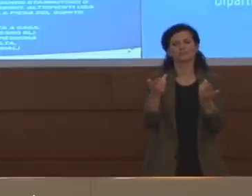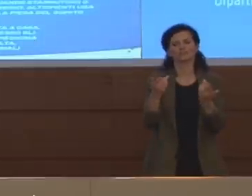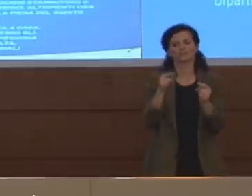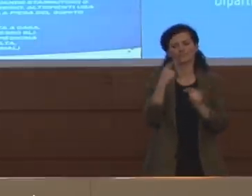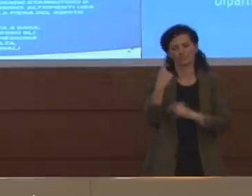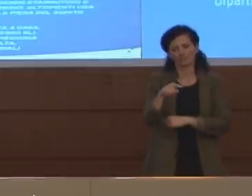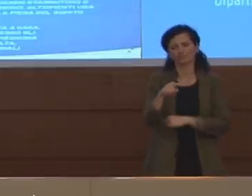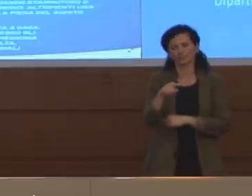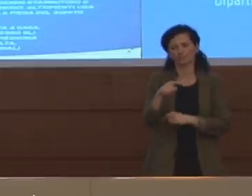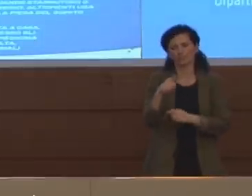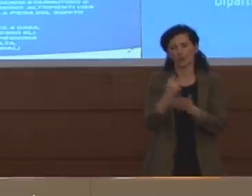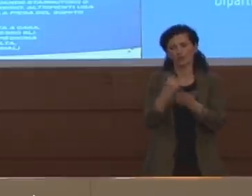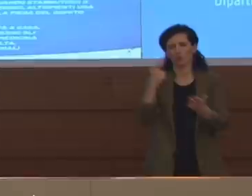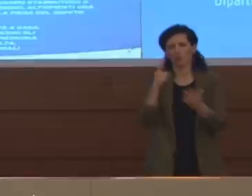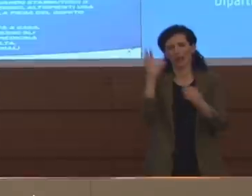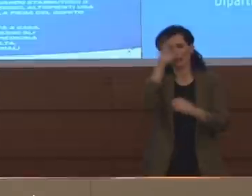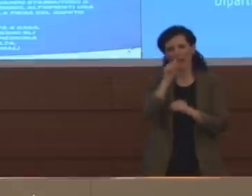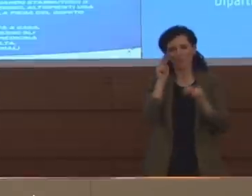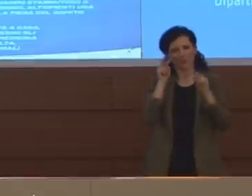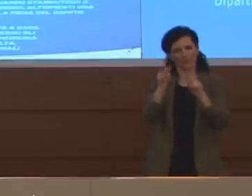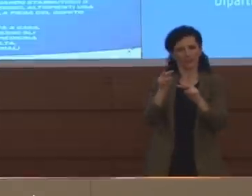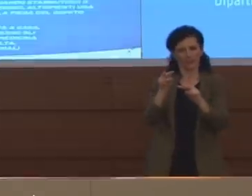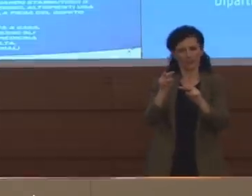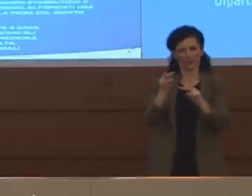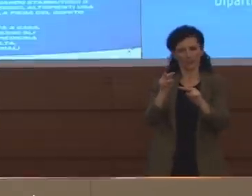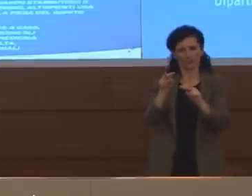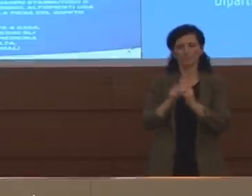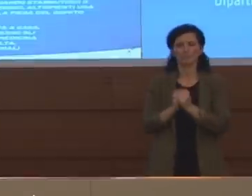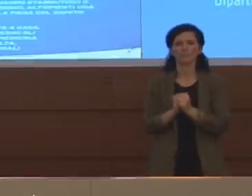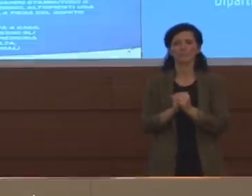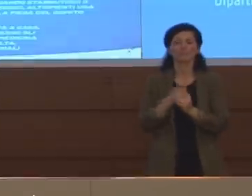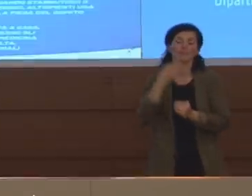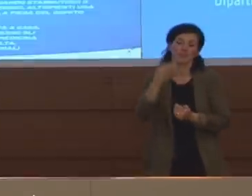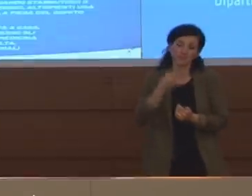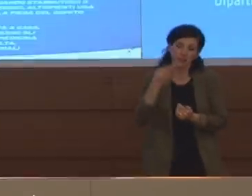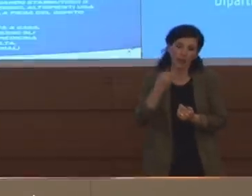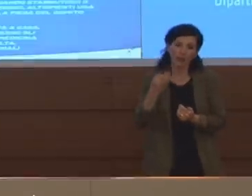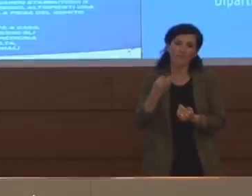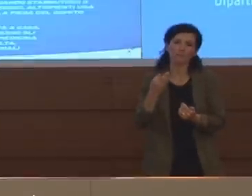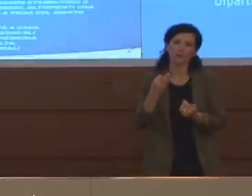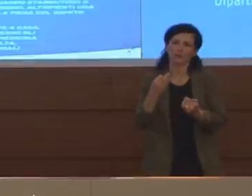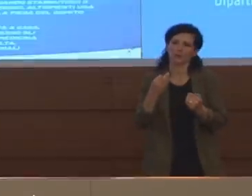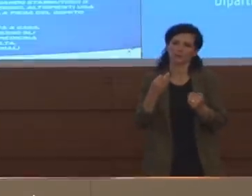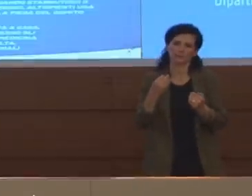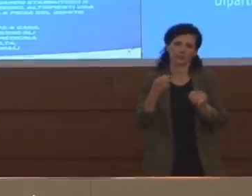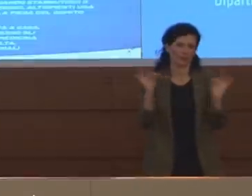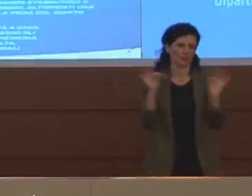questa prospettiva. Sottoscrivendo appieno quanto ha detto il Dottor